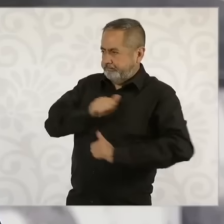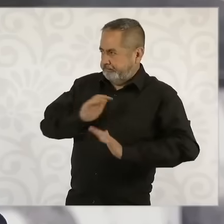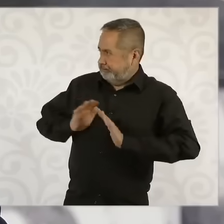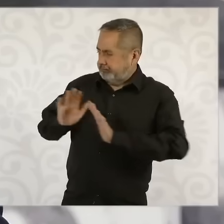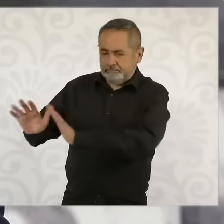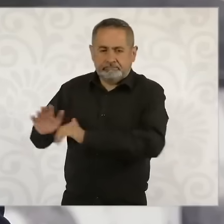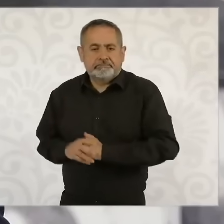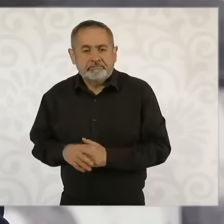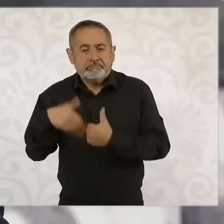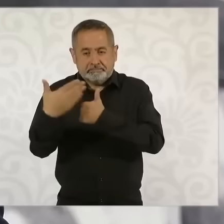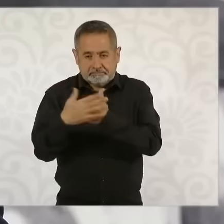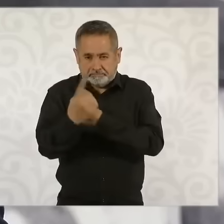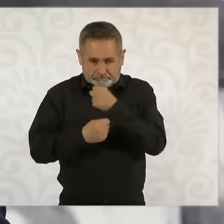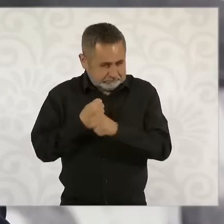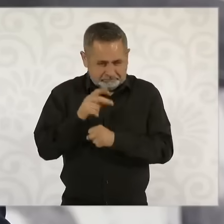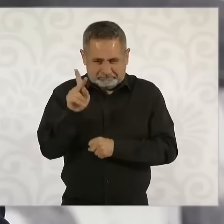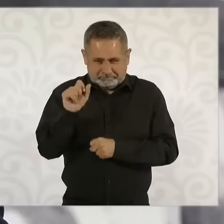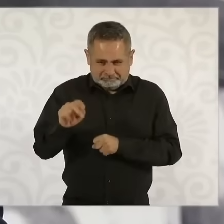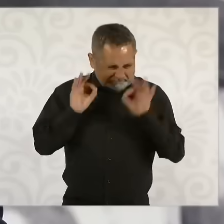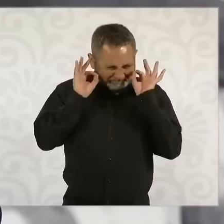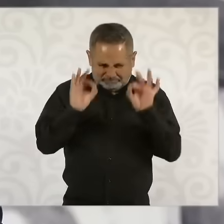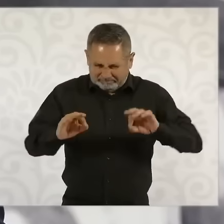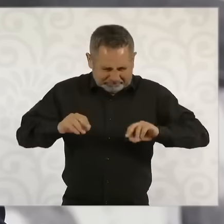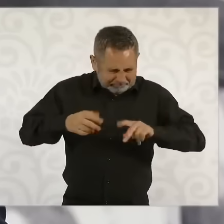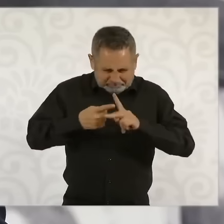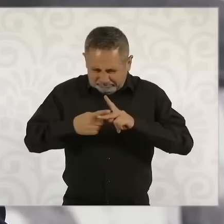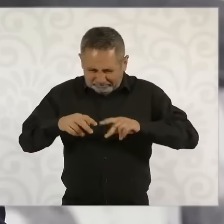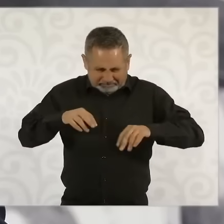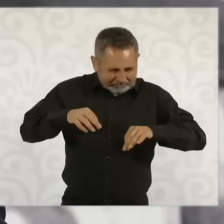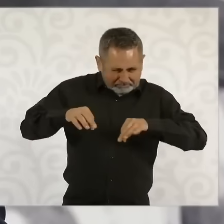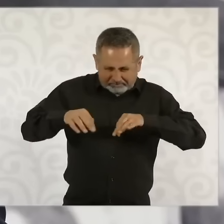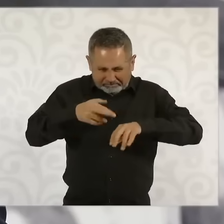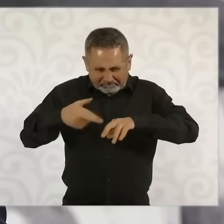un plan perfectamente bien definido y cómo vamos a empezar esa expansión de rutas precisamente